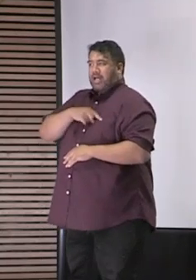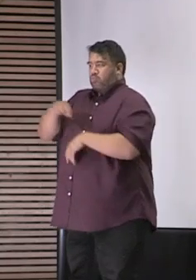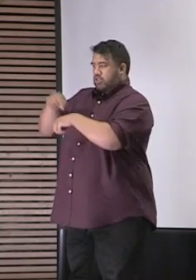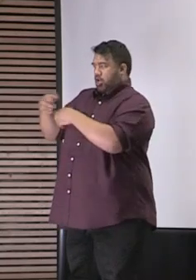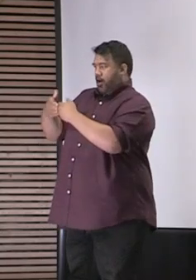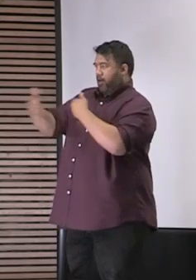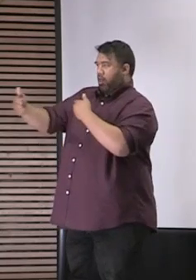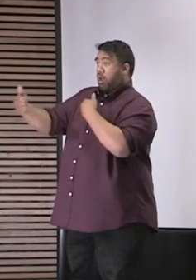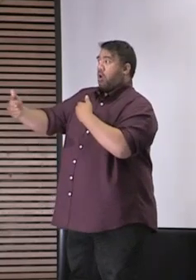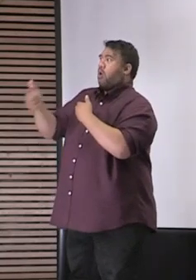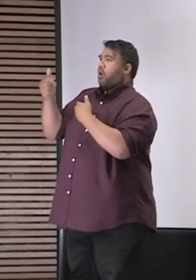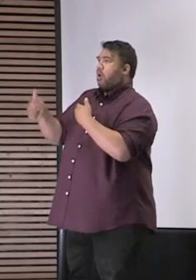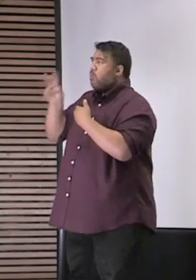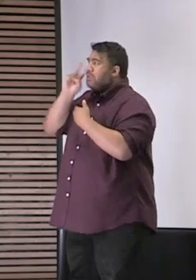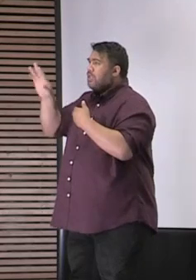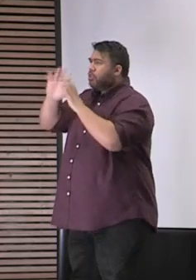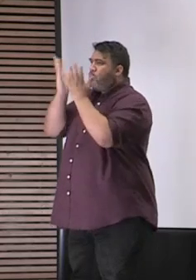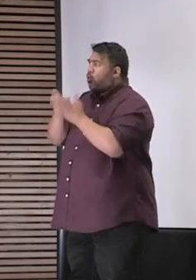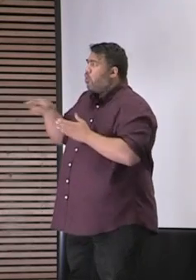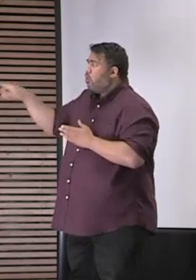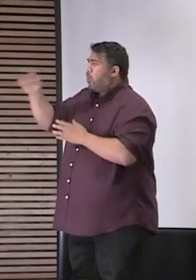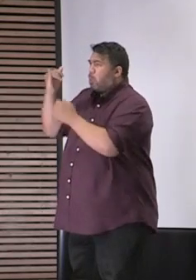Sí, tuvimos el beneficio del tiempo porque nuestra distancia y nuestras primeras medidas